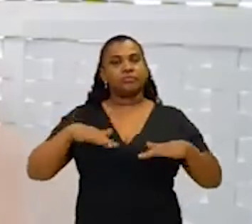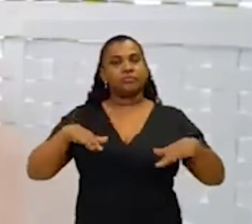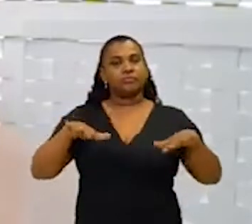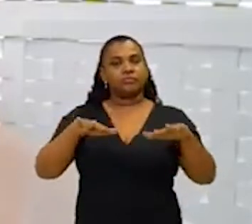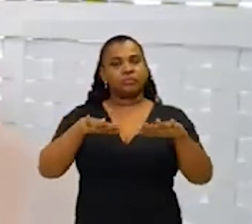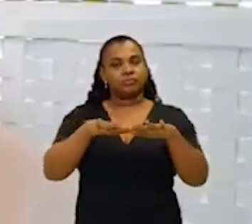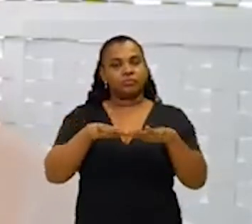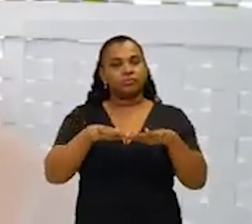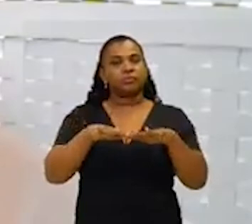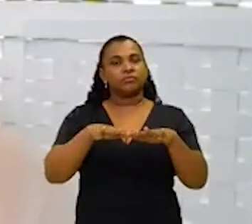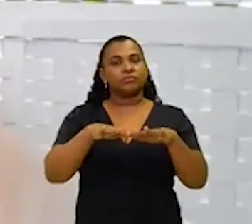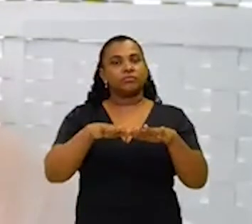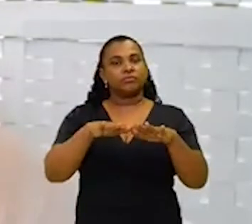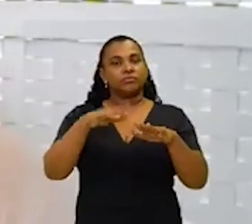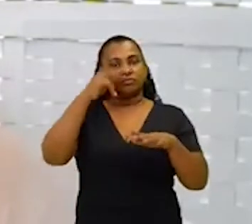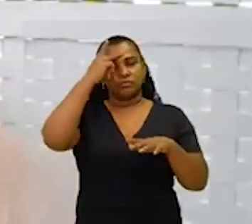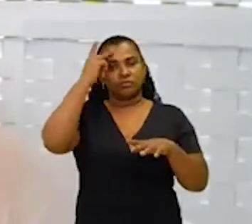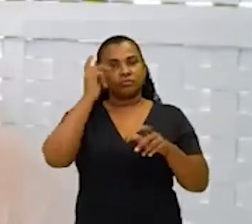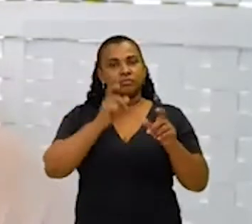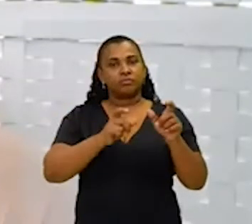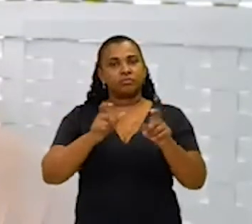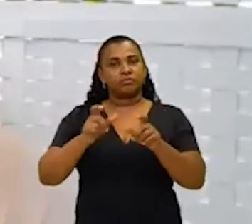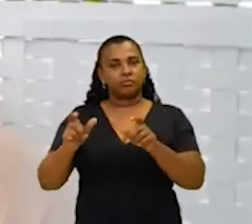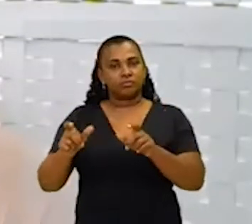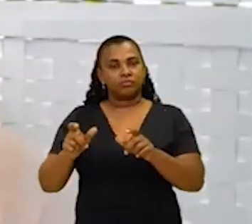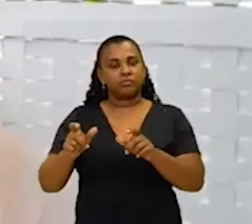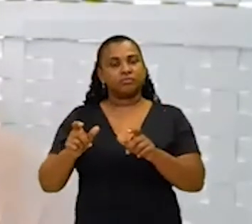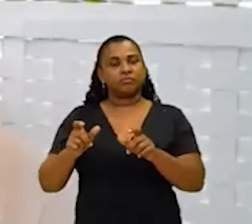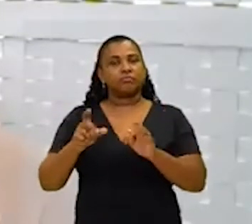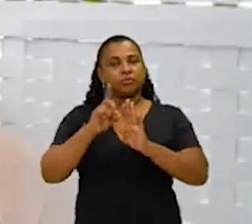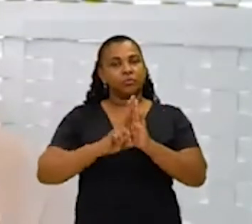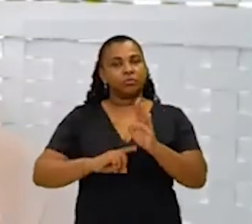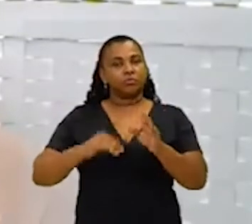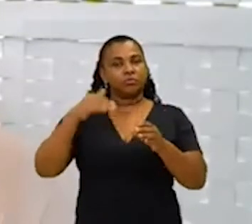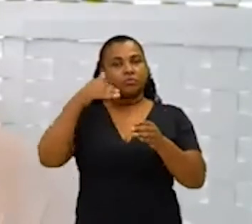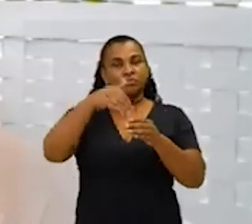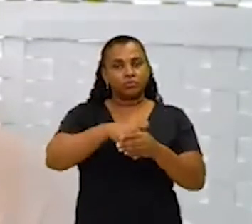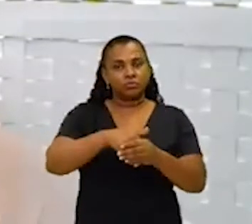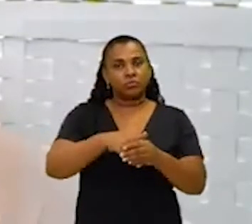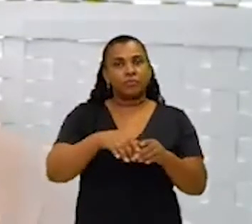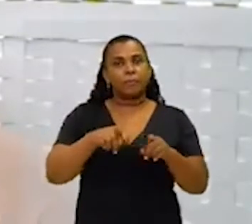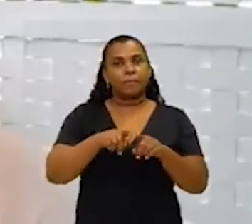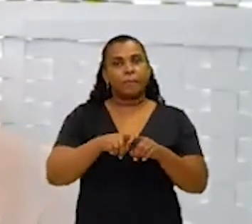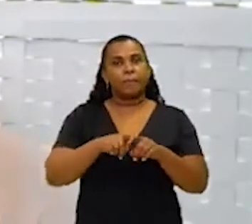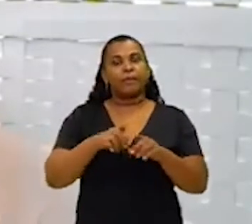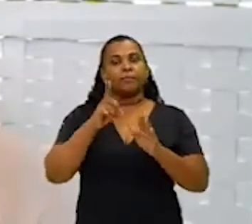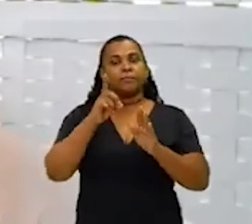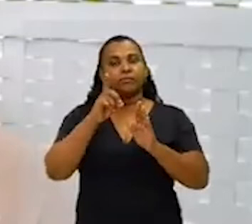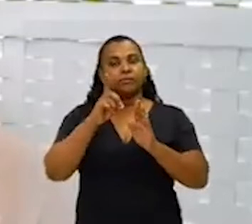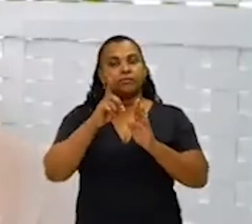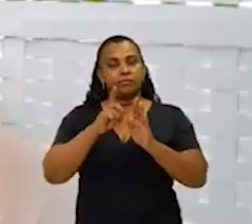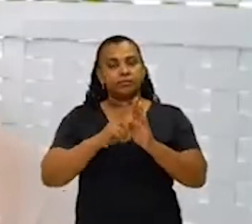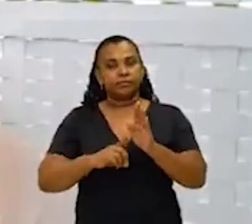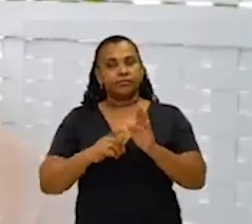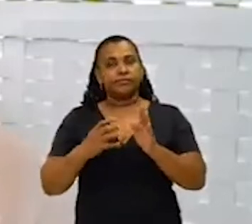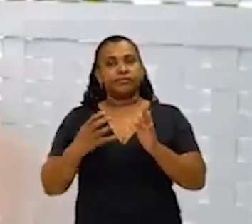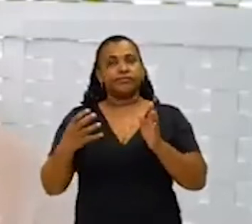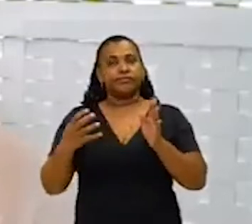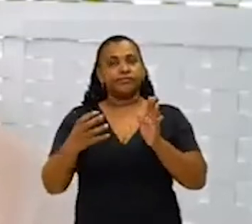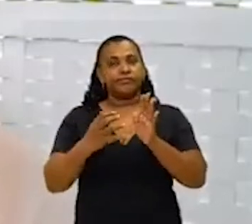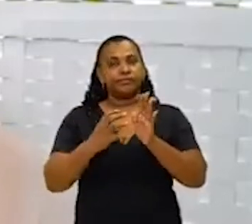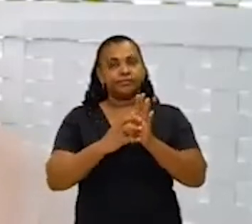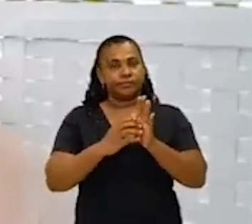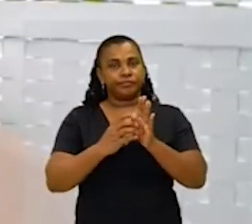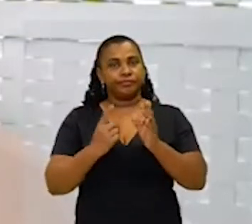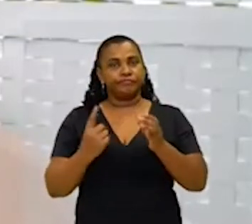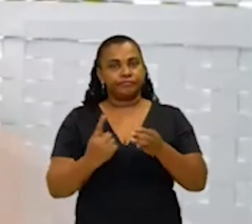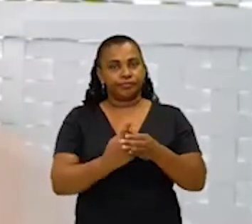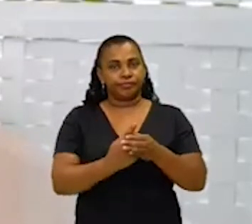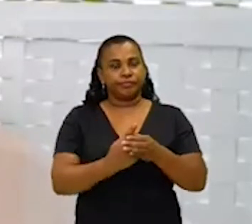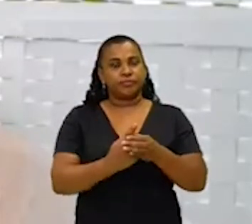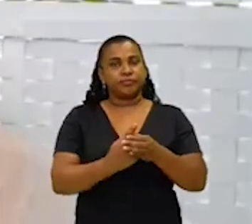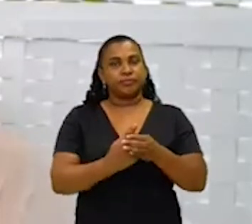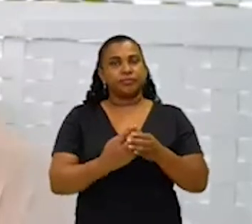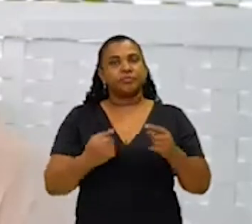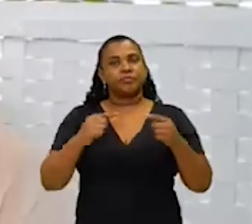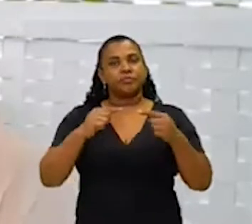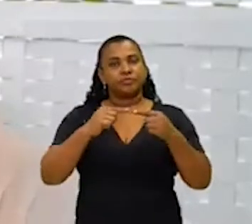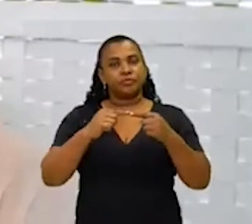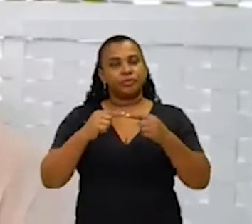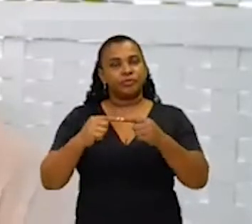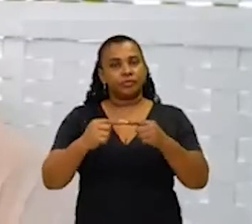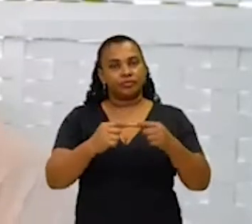no pleito Exercício do direito a votar EA cerveja elenco tem uma vinculação Direta com a ideia mesma